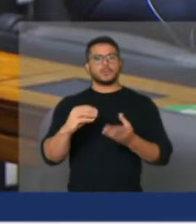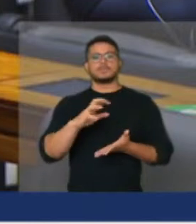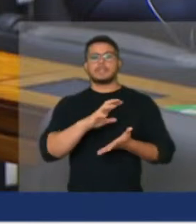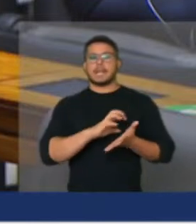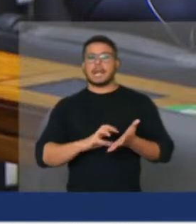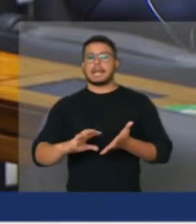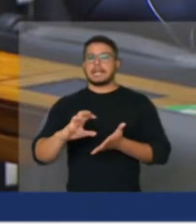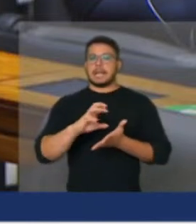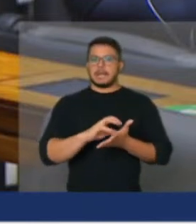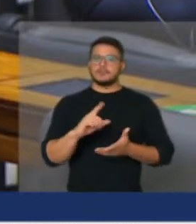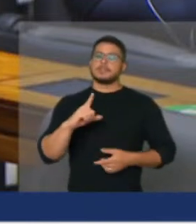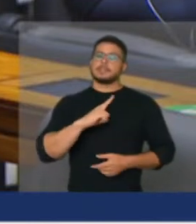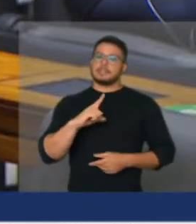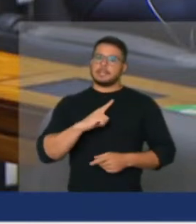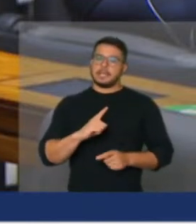PRÓPRIO MINISTRO. REPARA QUE NÓS ESTAMOS PERDENDO AQUI UMA